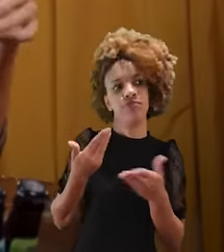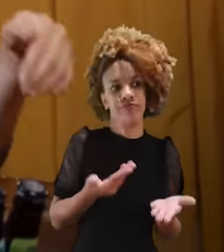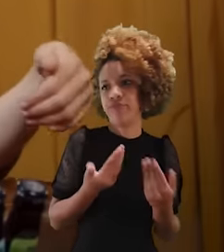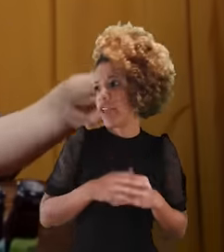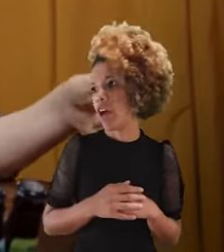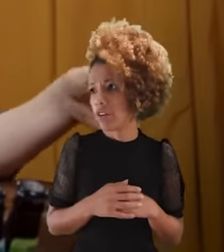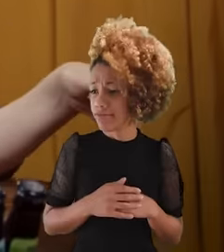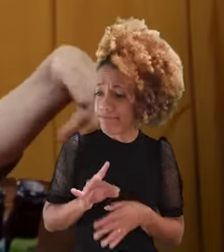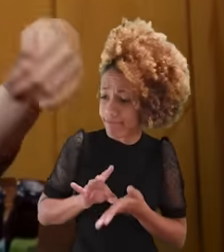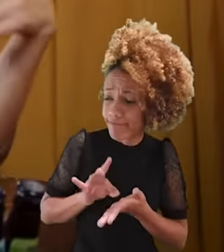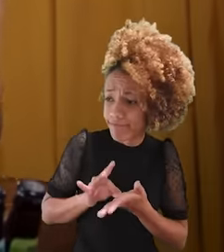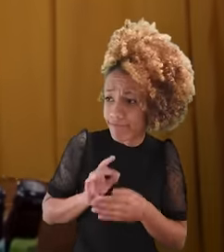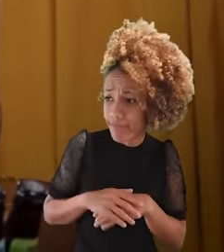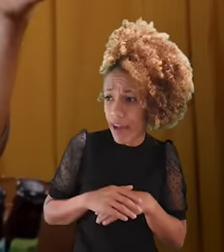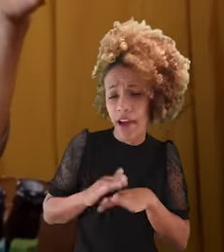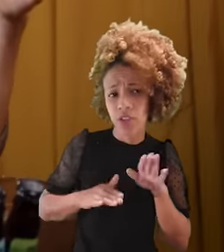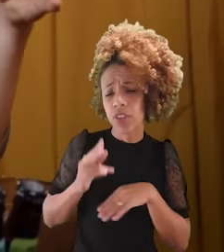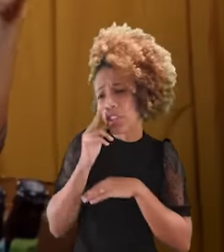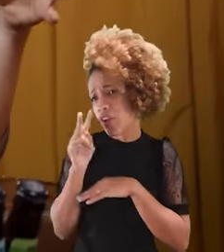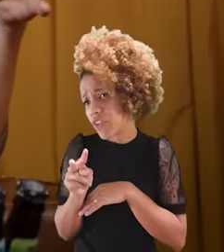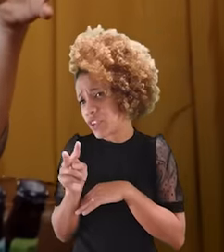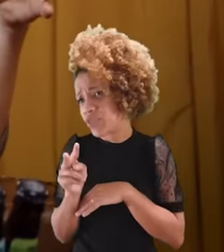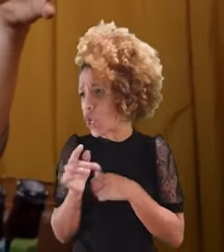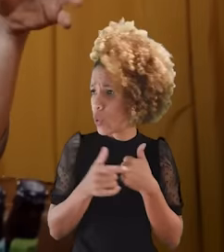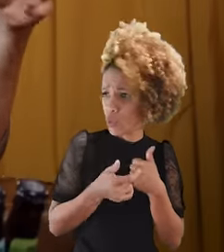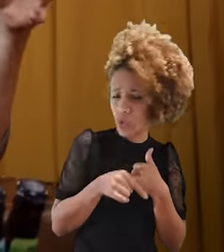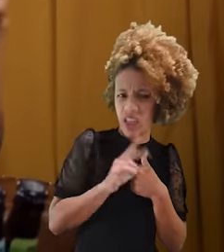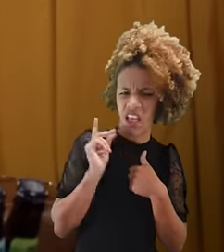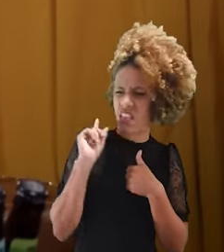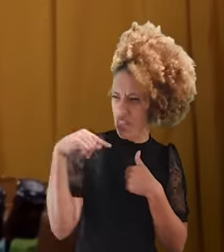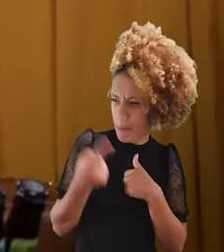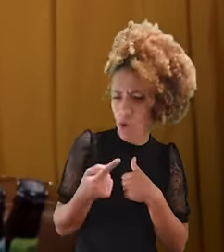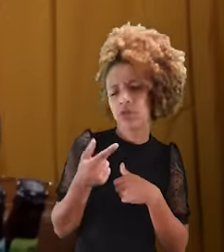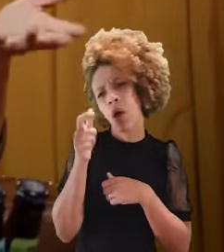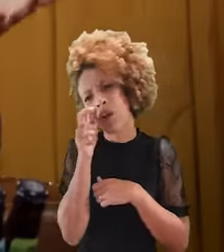e realmente as coisas que eu vejo e não curto na hora anos depois eu eu assisto eu falo gente era